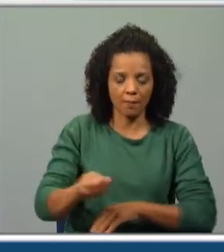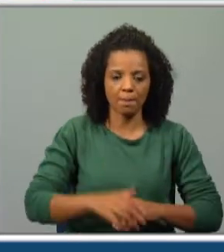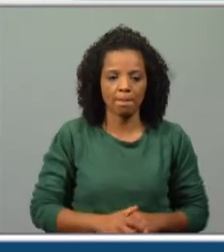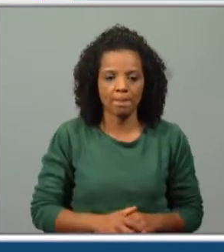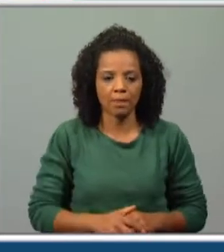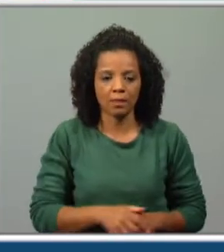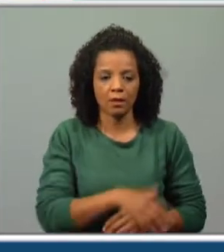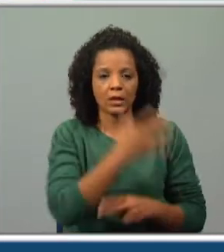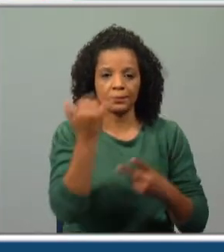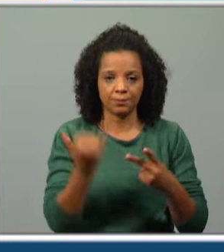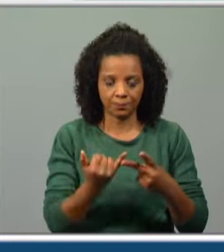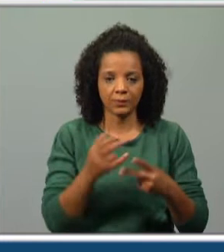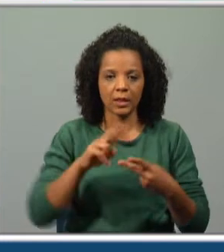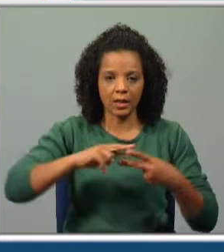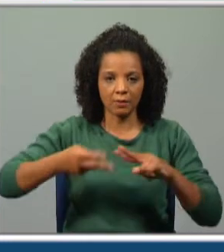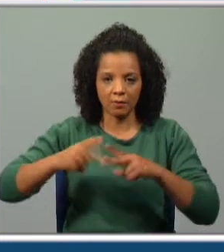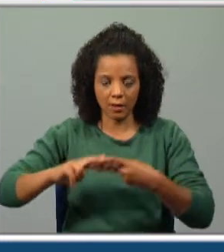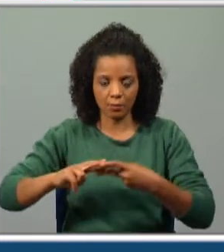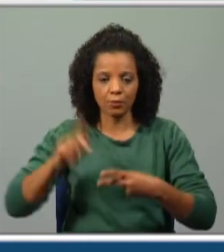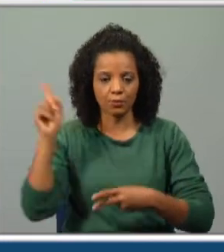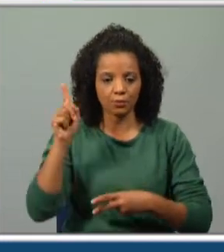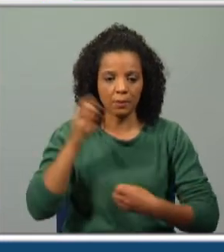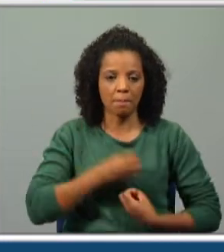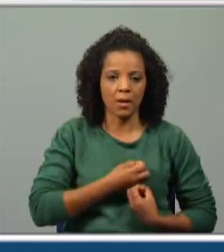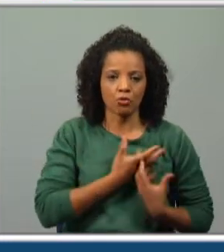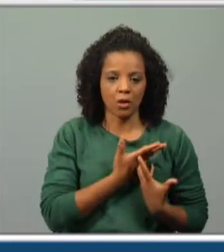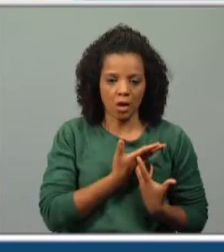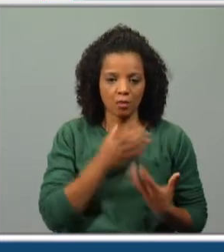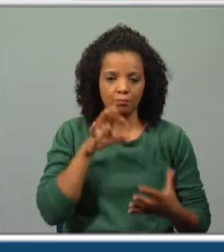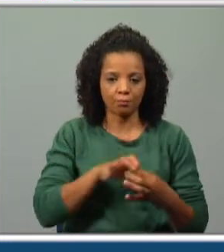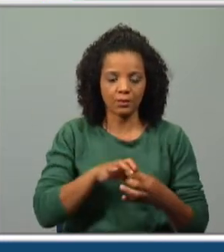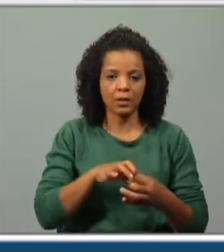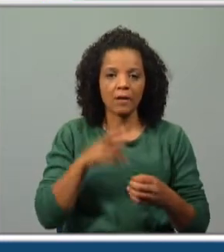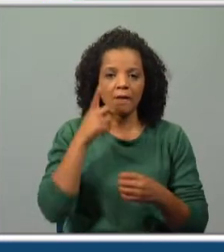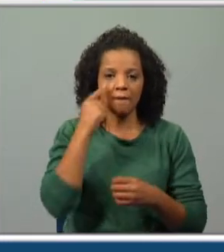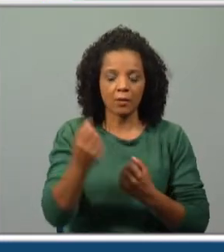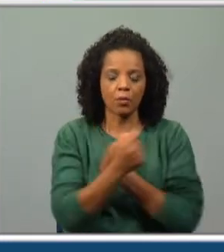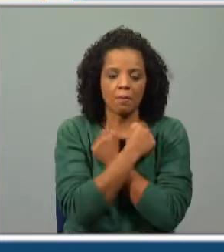em seguida o advérbio apaixonadamente recair sobre o verbo abraçar enfatiza a 然後副詞熱情地落在動詞上擁抱強調